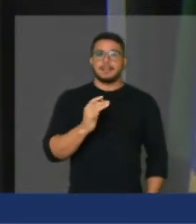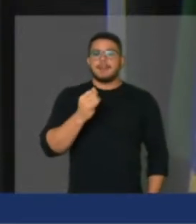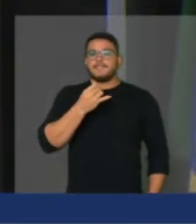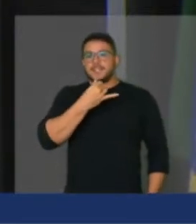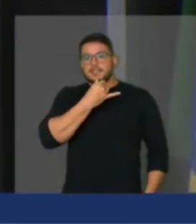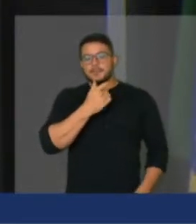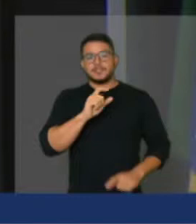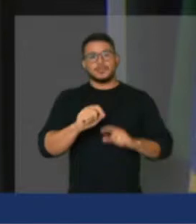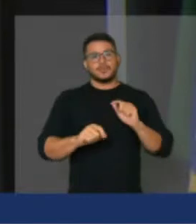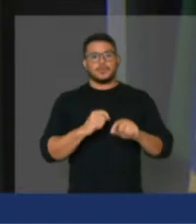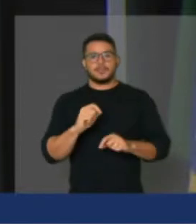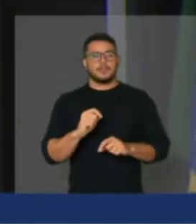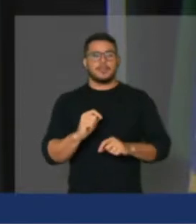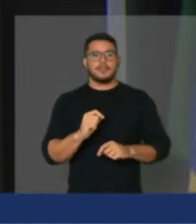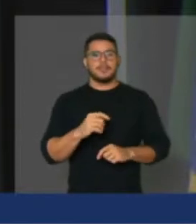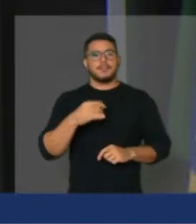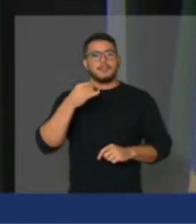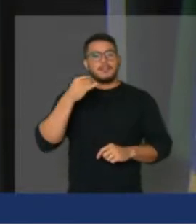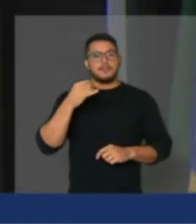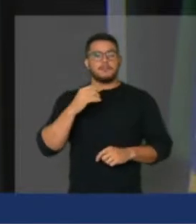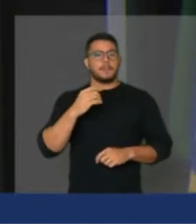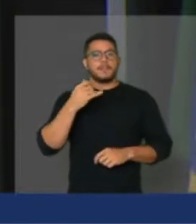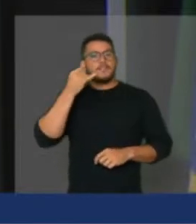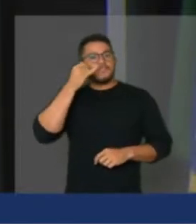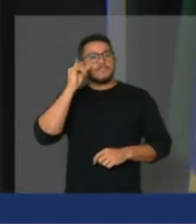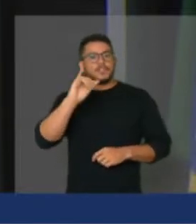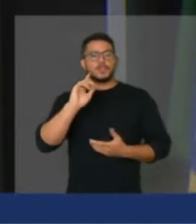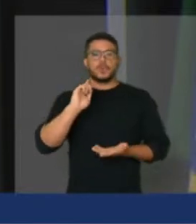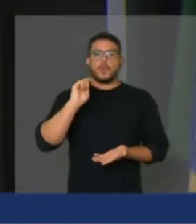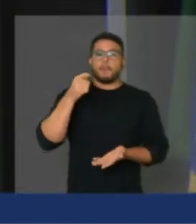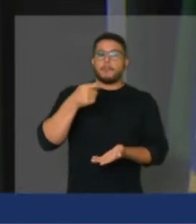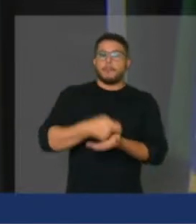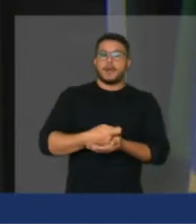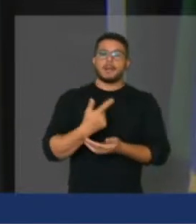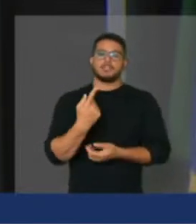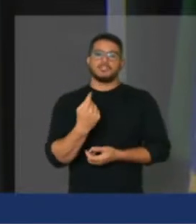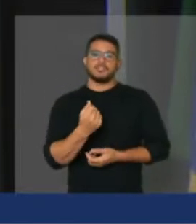MINEIROS... E OS PREFEITOS TIVERAM QUE SE SDORB REM PARA PODER HONRAR AÍ OS SEUS COMPROMISSOS, NÉ? HOJE,